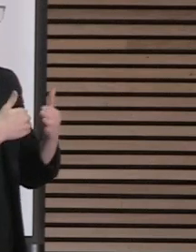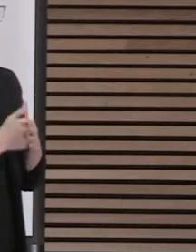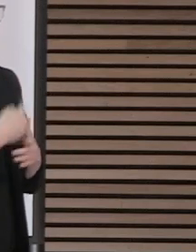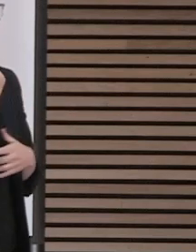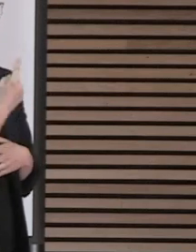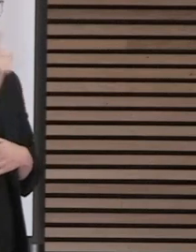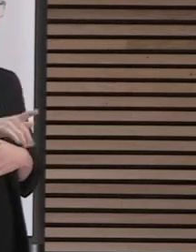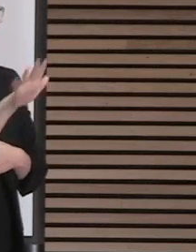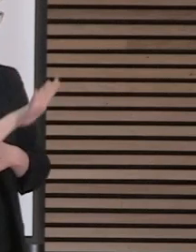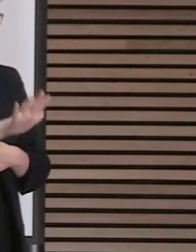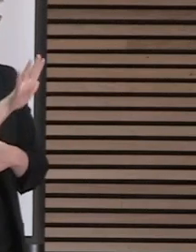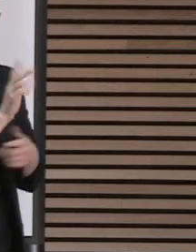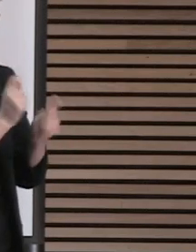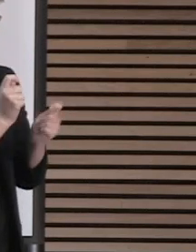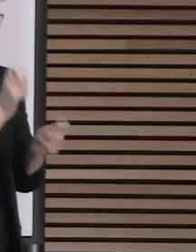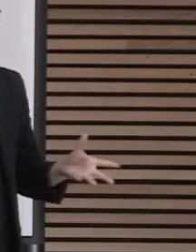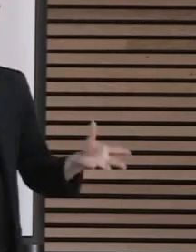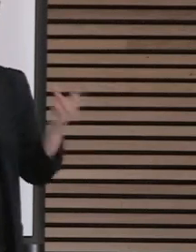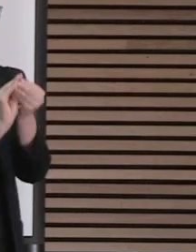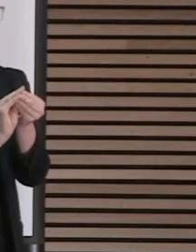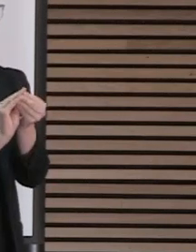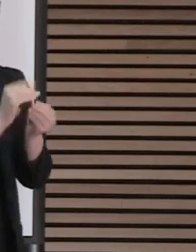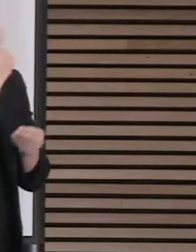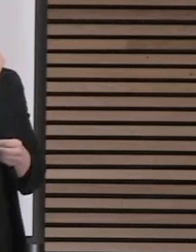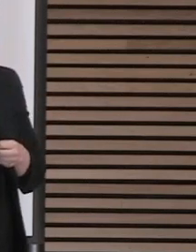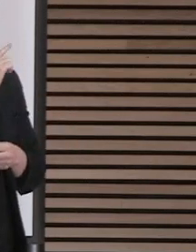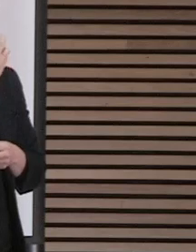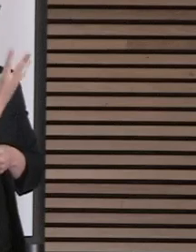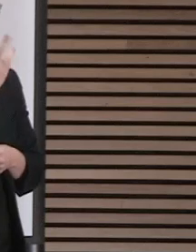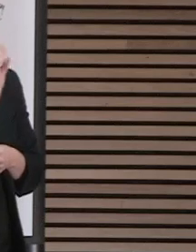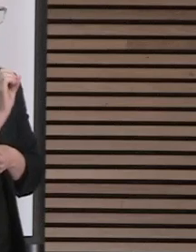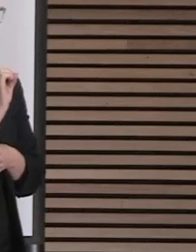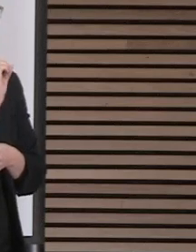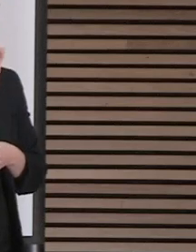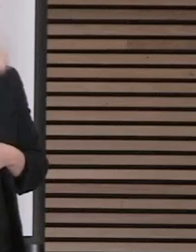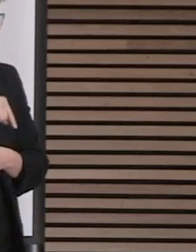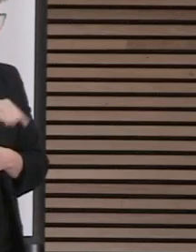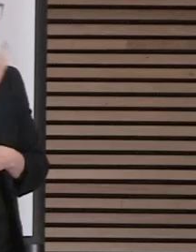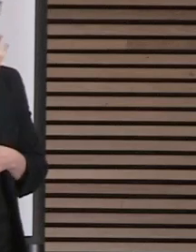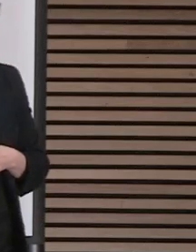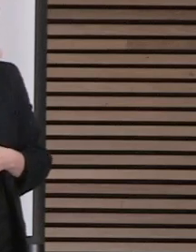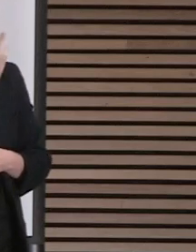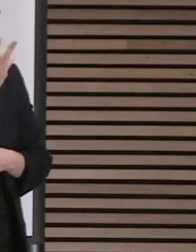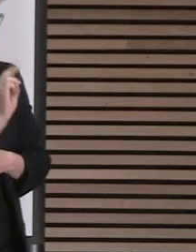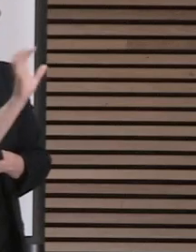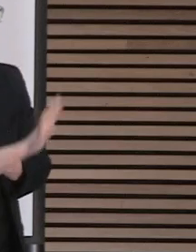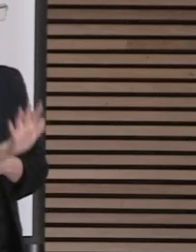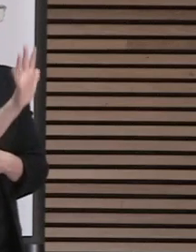te whakamatautau inanahi nei. I whakahaerehia e nga kaimahi nga